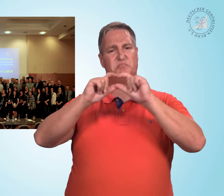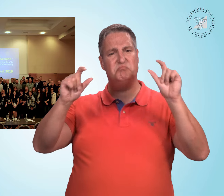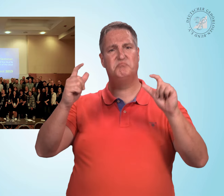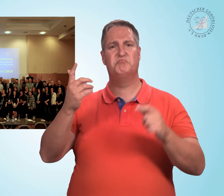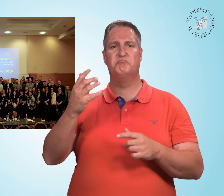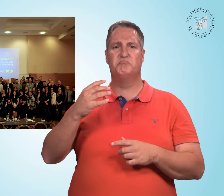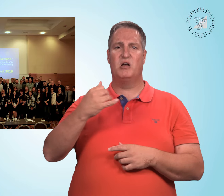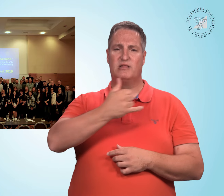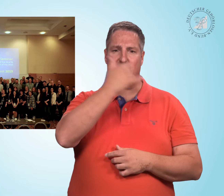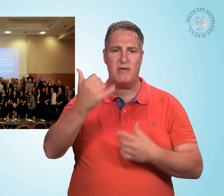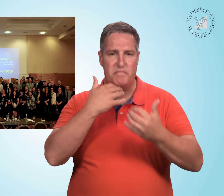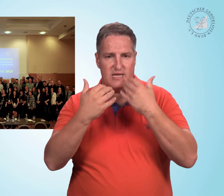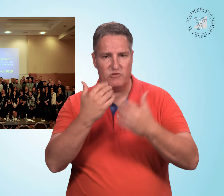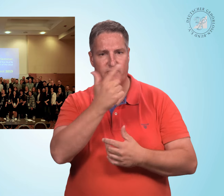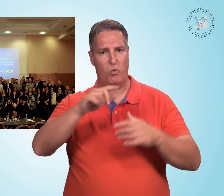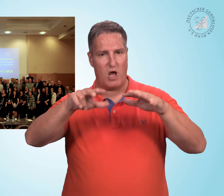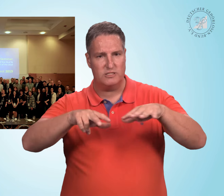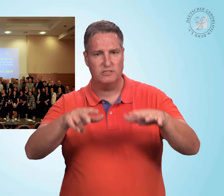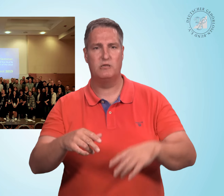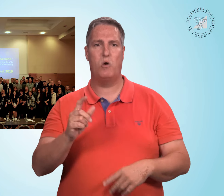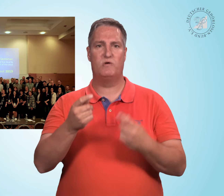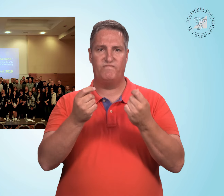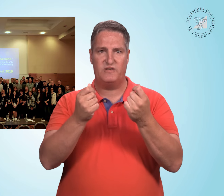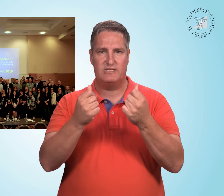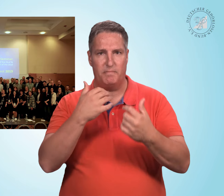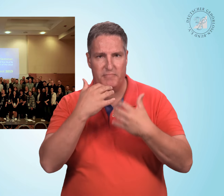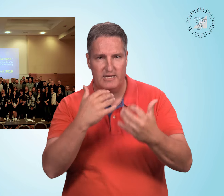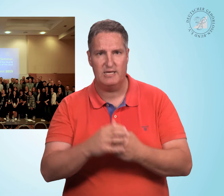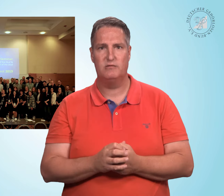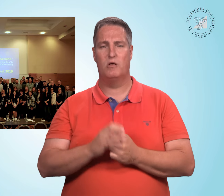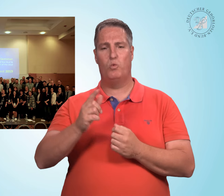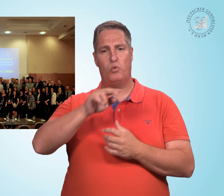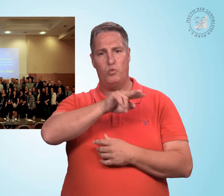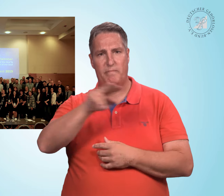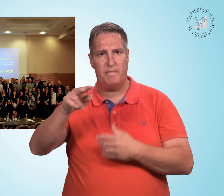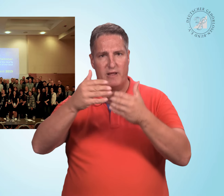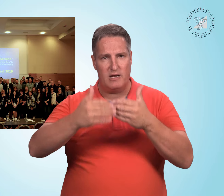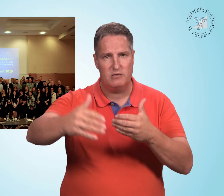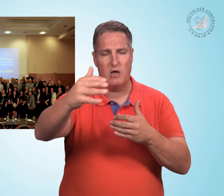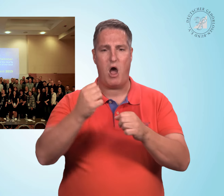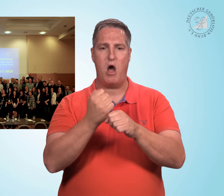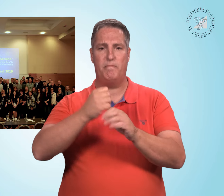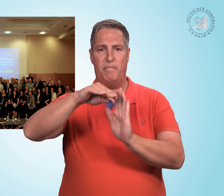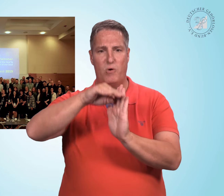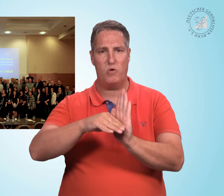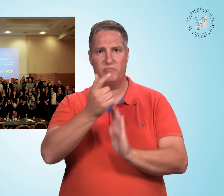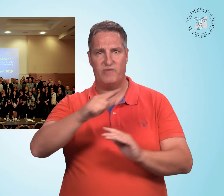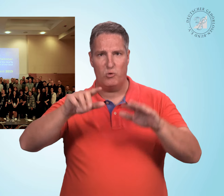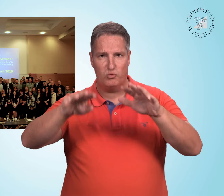Dann wurde der Jahresbericht 2018 zusammen mit einem Finanzbericht und einem Überblick über das Arbeitsprogramm 2019